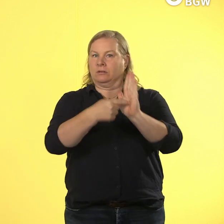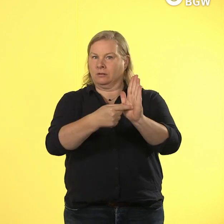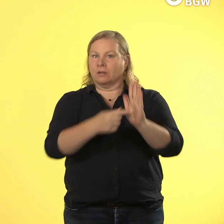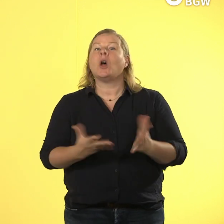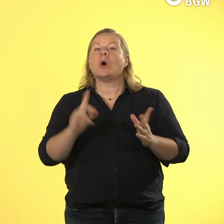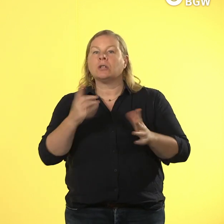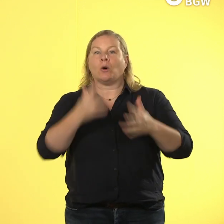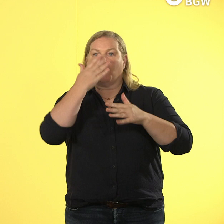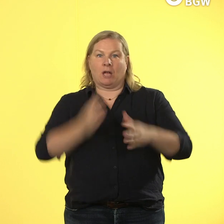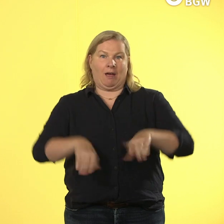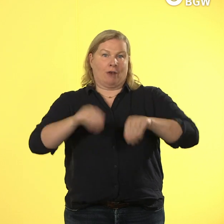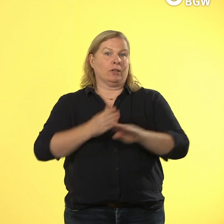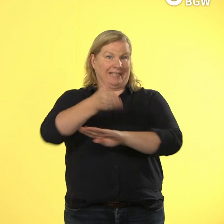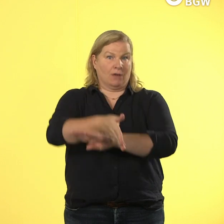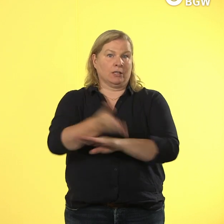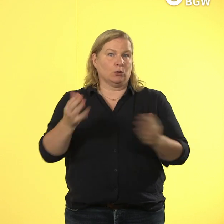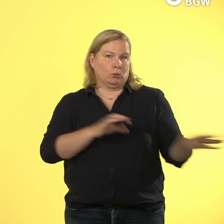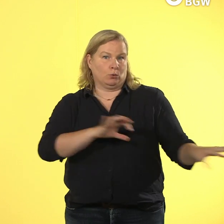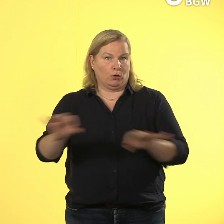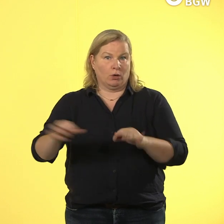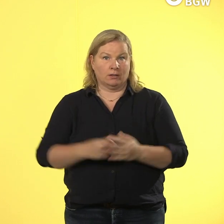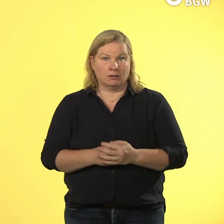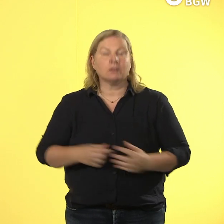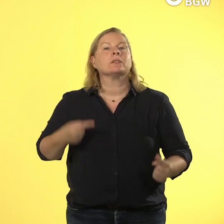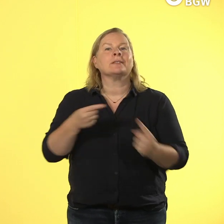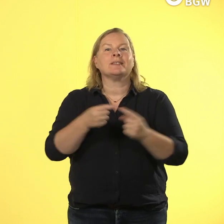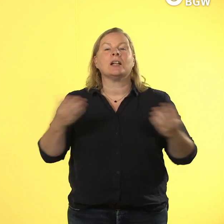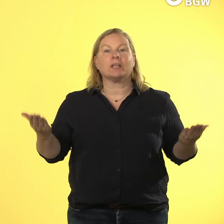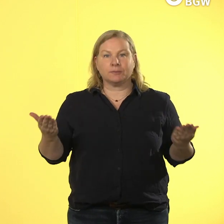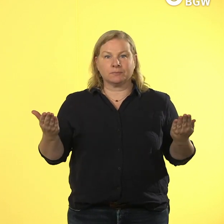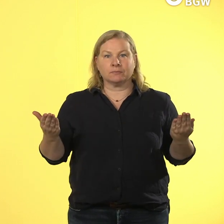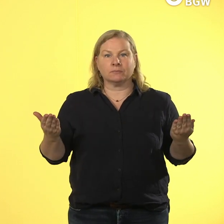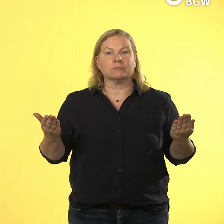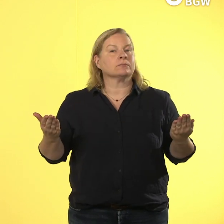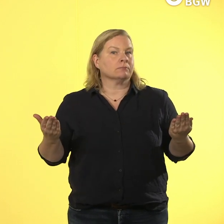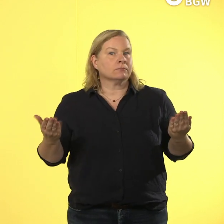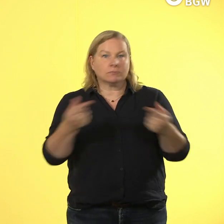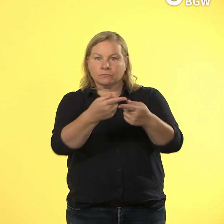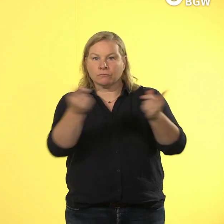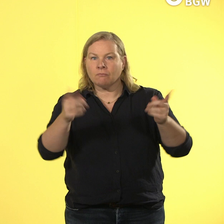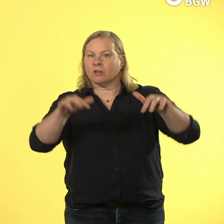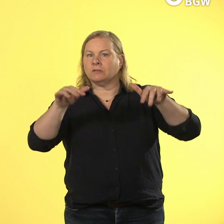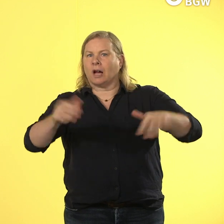eine Lernbereitschaft da ist, der Stress reduziert wird. Was tue ich jetzt?